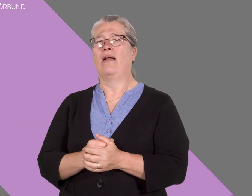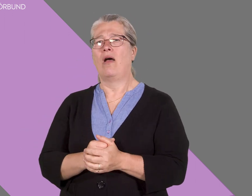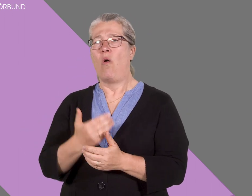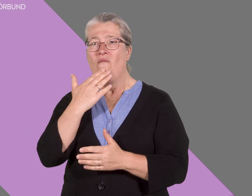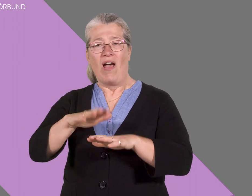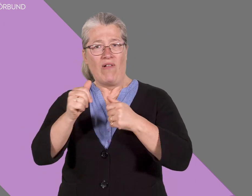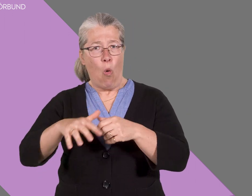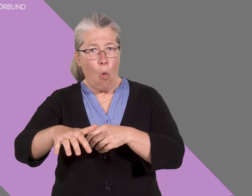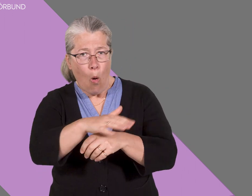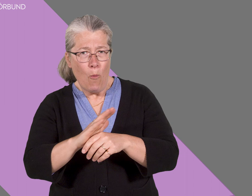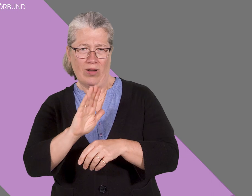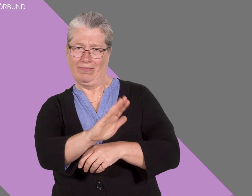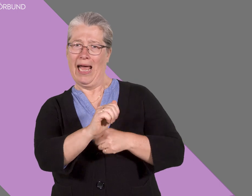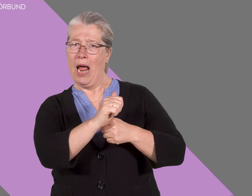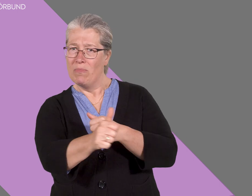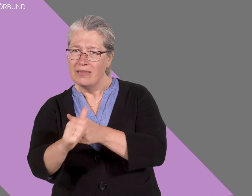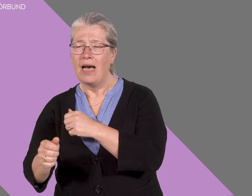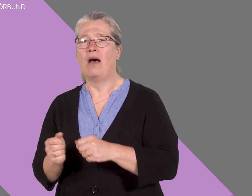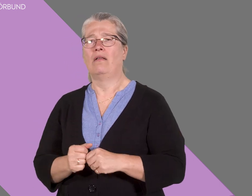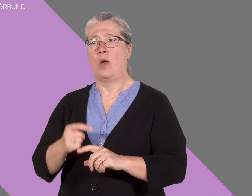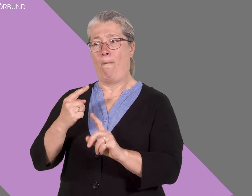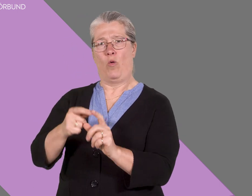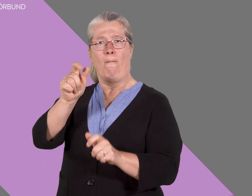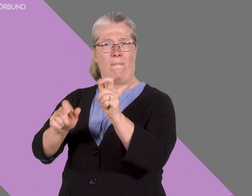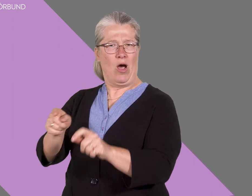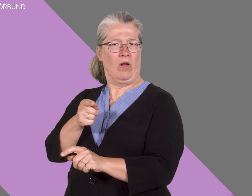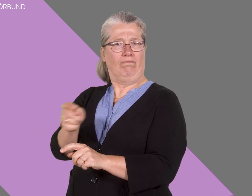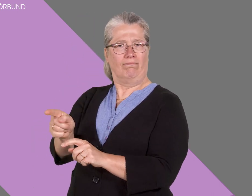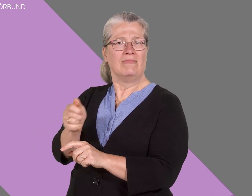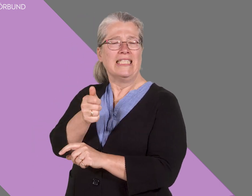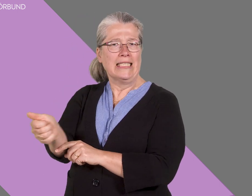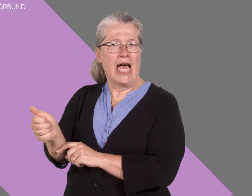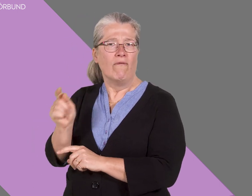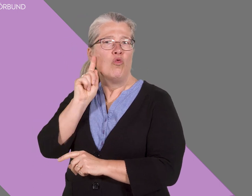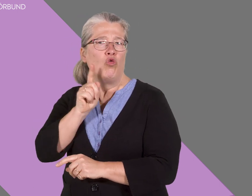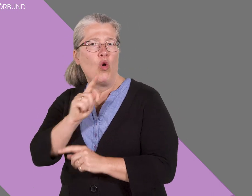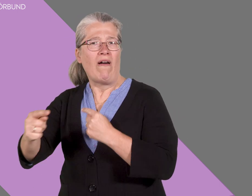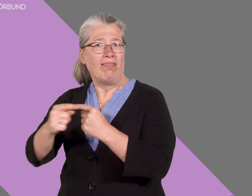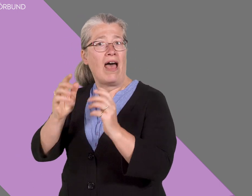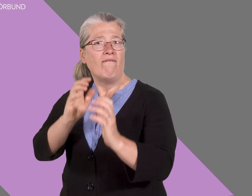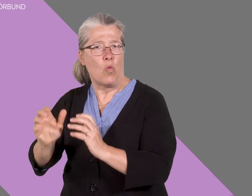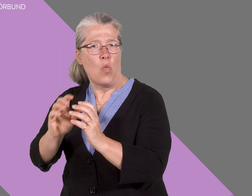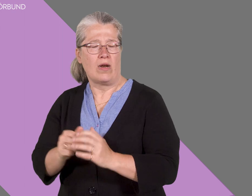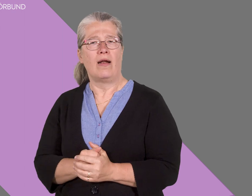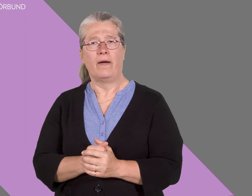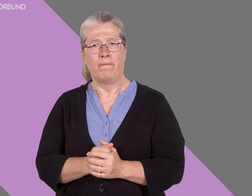företrädare för välfärdsområdena samt döva närvårdare om ämnet.